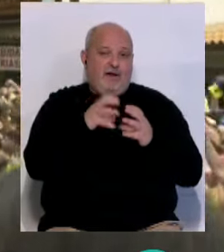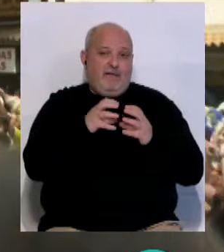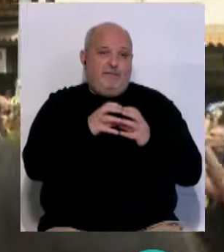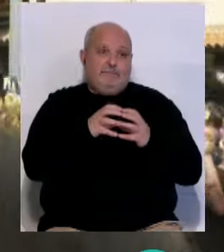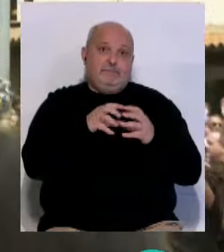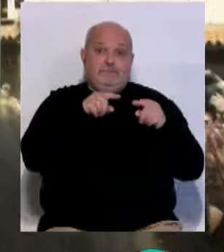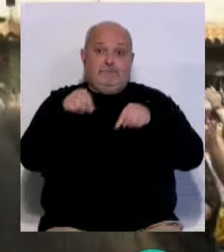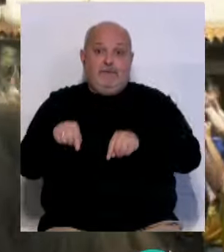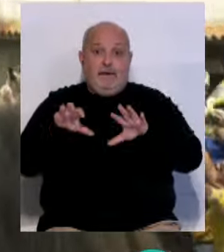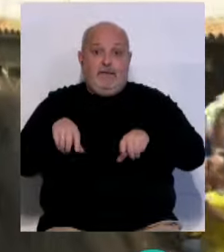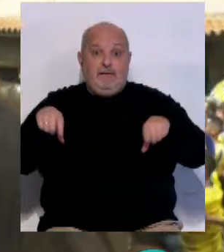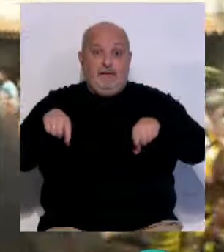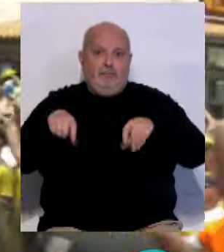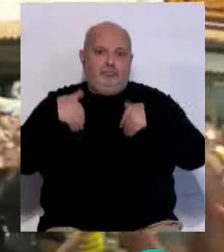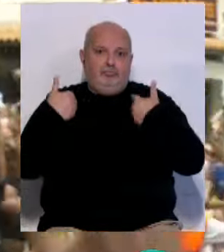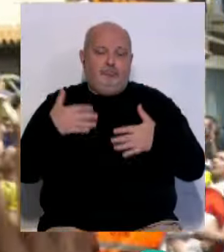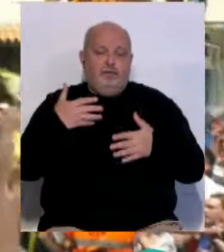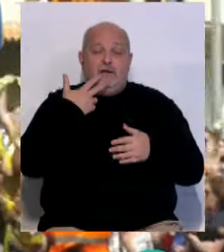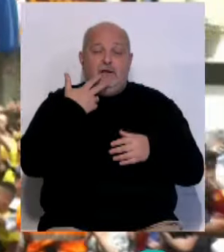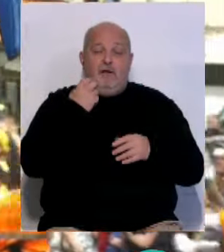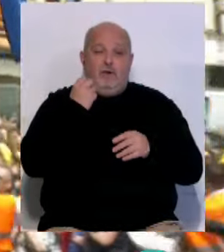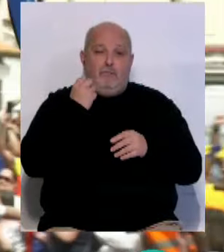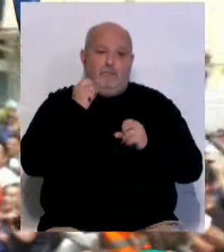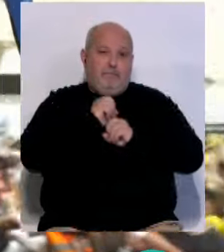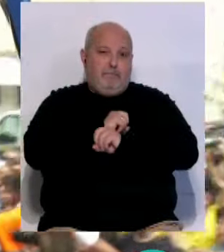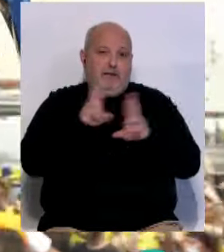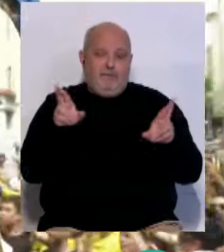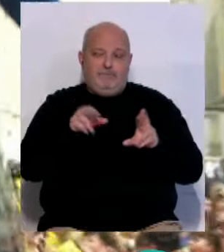pues puede se puede atacar a a entrenador y yo creo que también puede salir a la palestra también